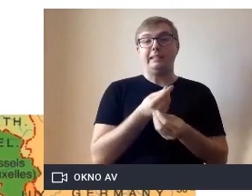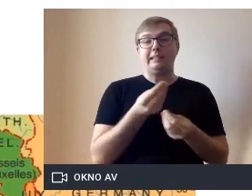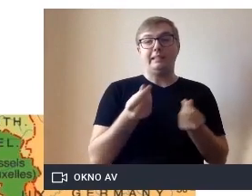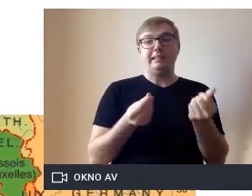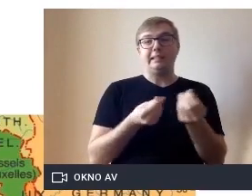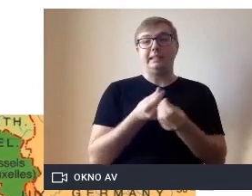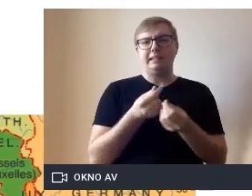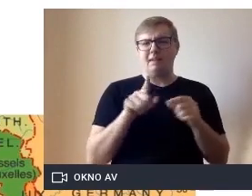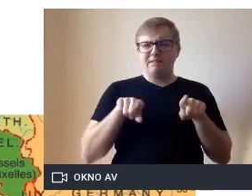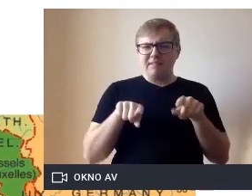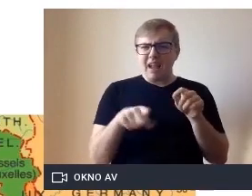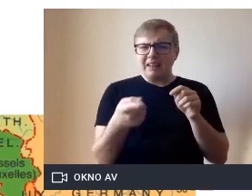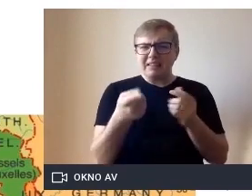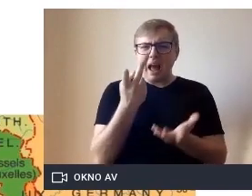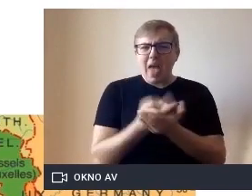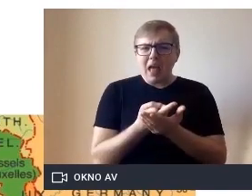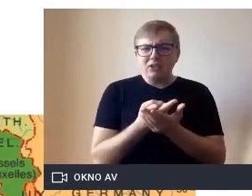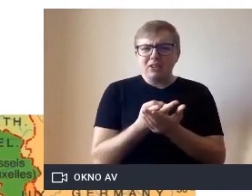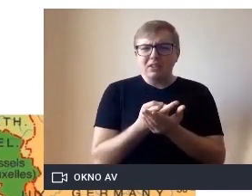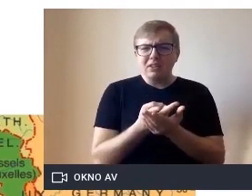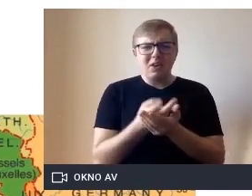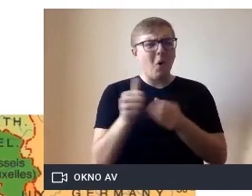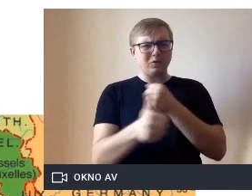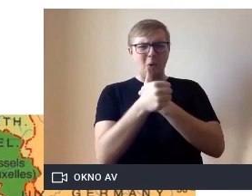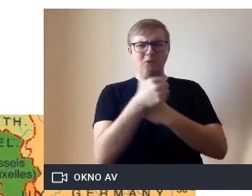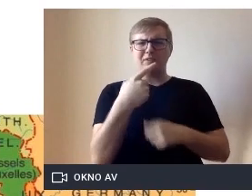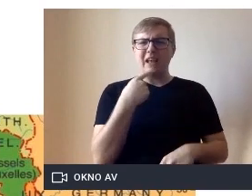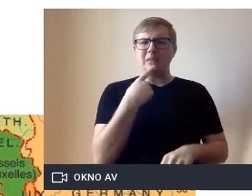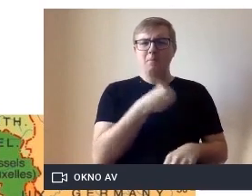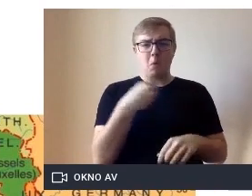I osoby Głuche mają z tym problem, bo jakim cudem Francja leży?